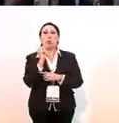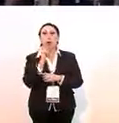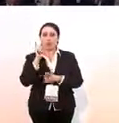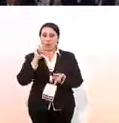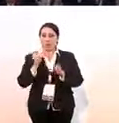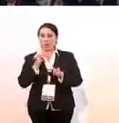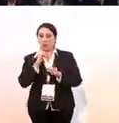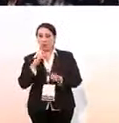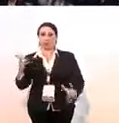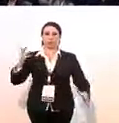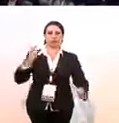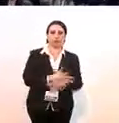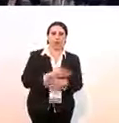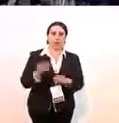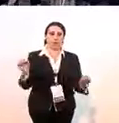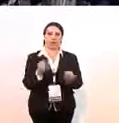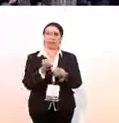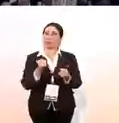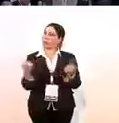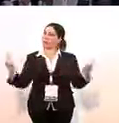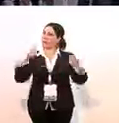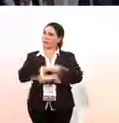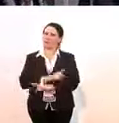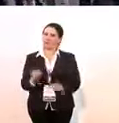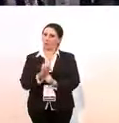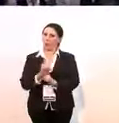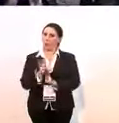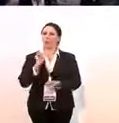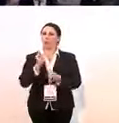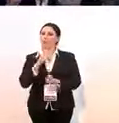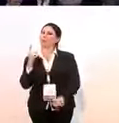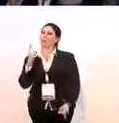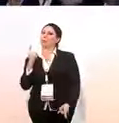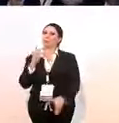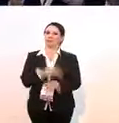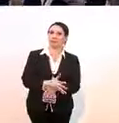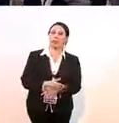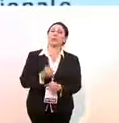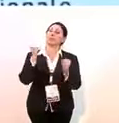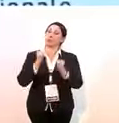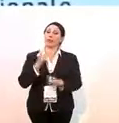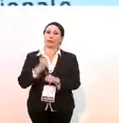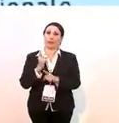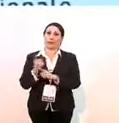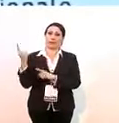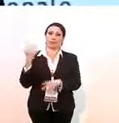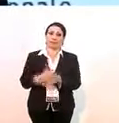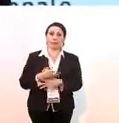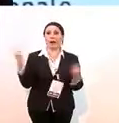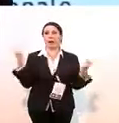di incidere. E invece la politica può incidere. Incide nella realtà di tutti i giorni. E